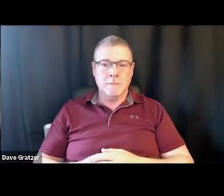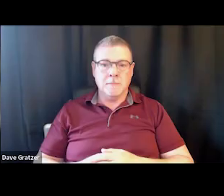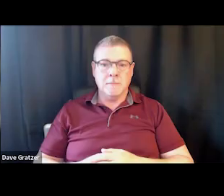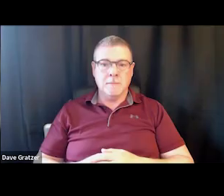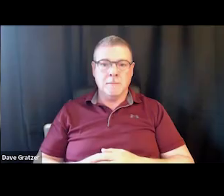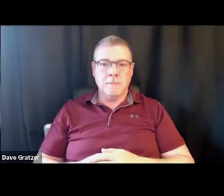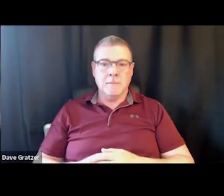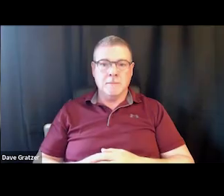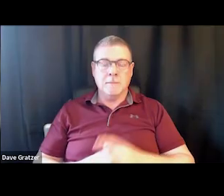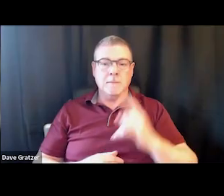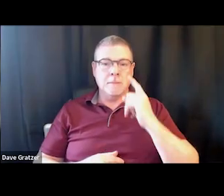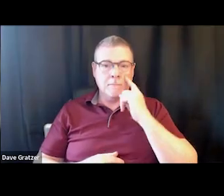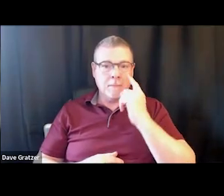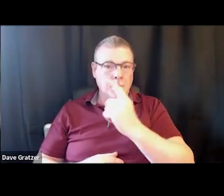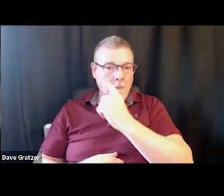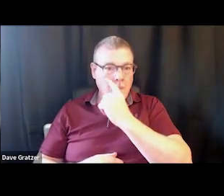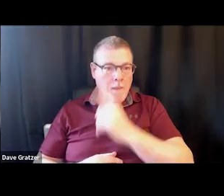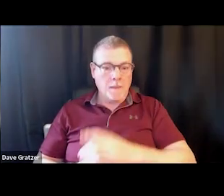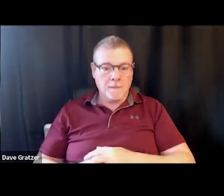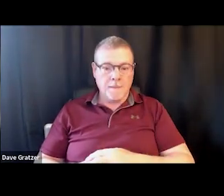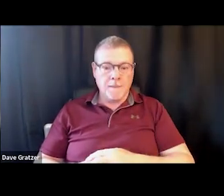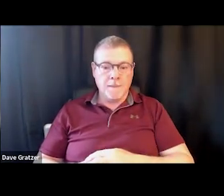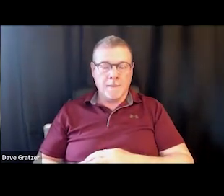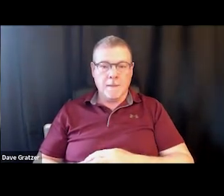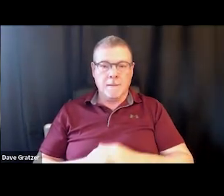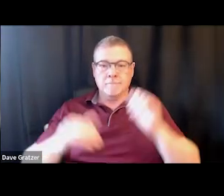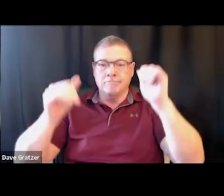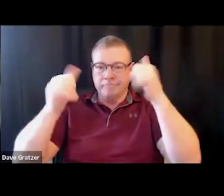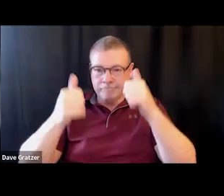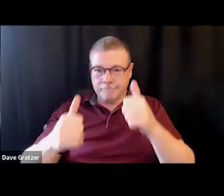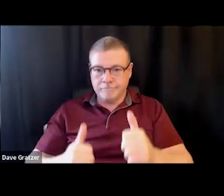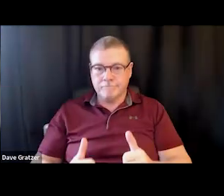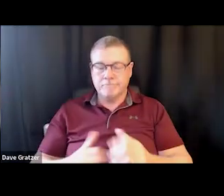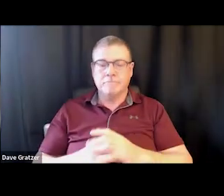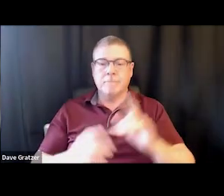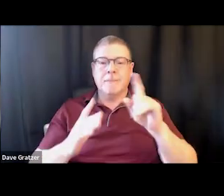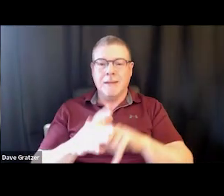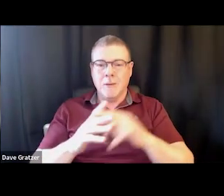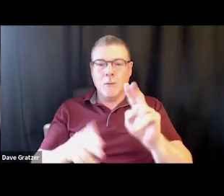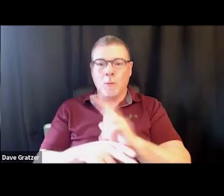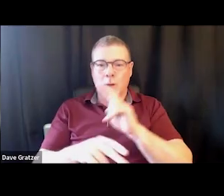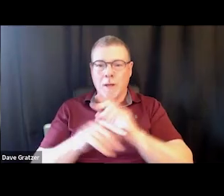la vista se deterioró. Tuve que empezar a usar gafas en ese entonces.